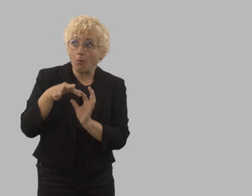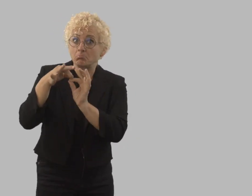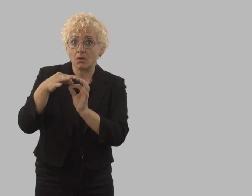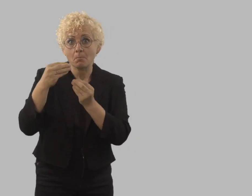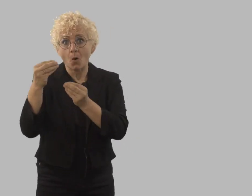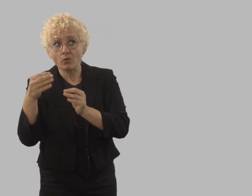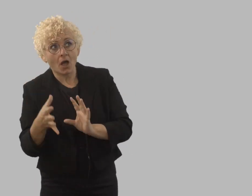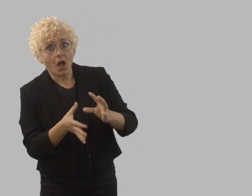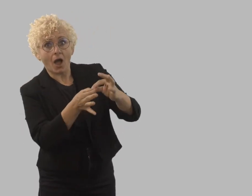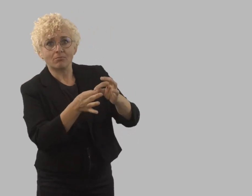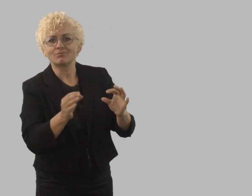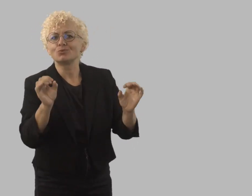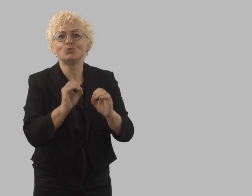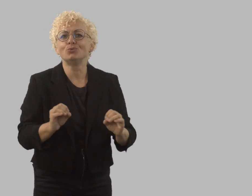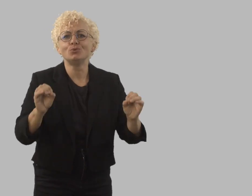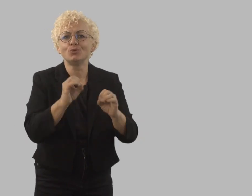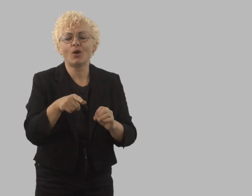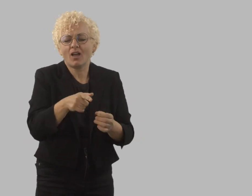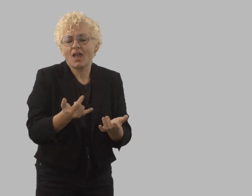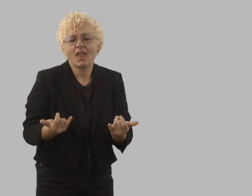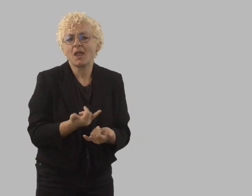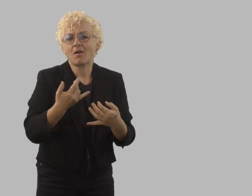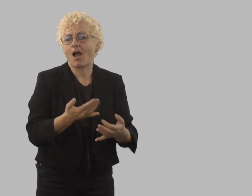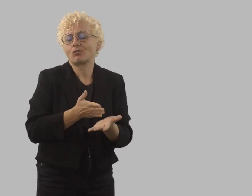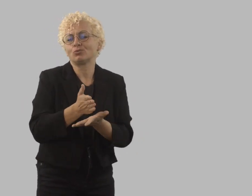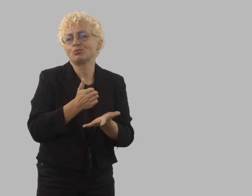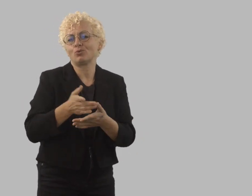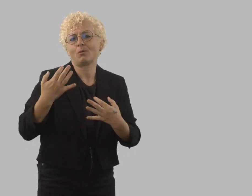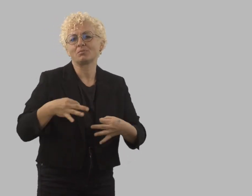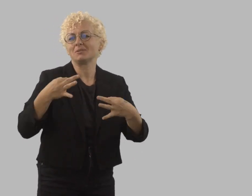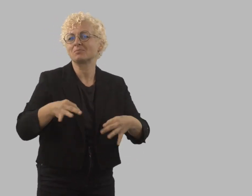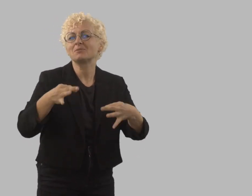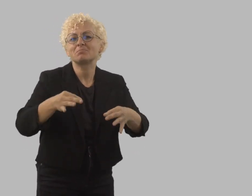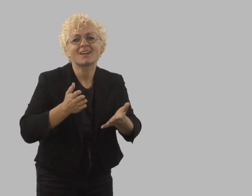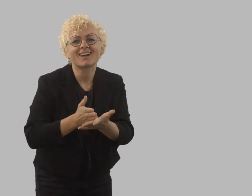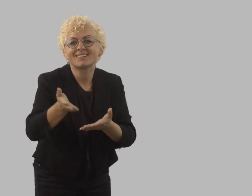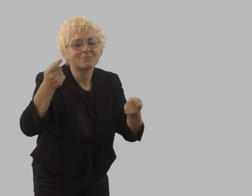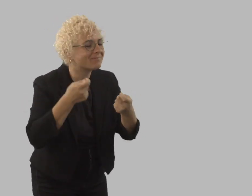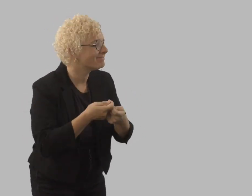die sind keiner Mode unterworfen, sondern die sind ewig gültig.